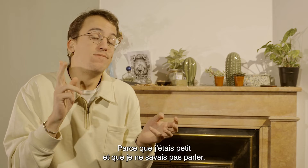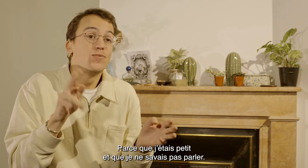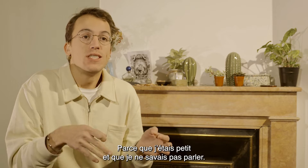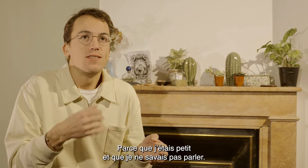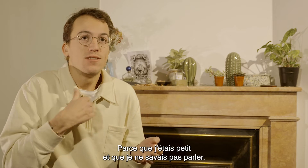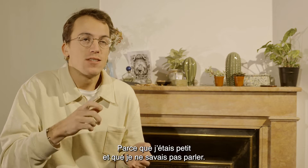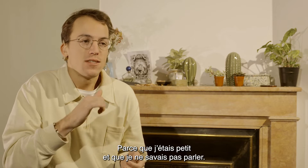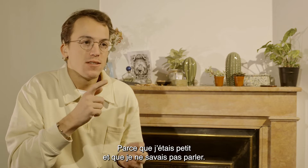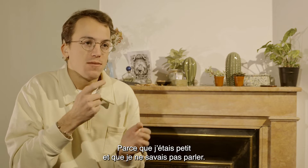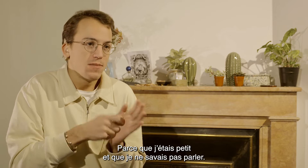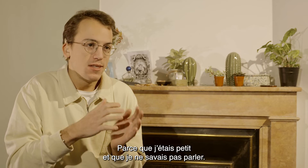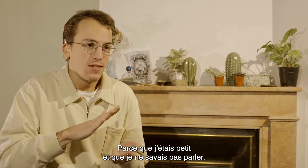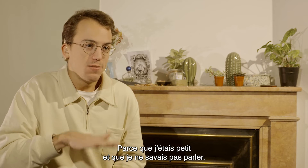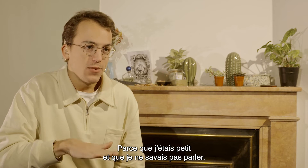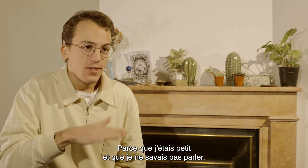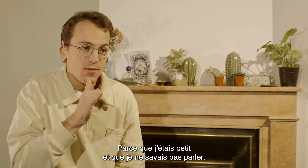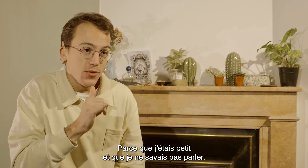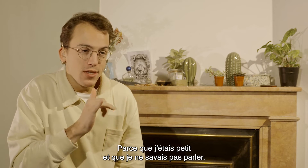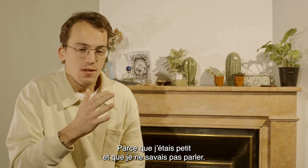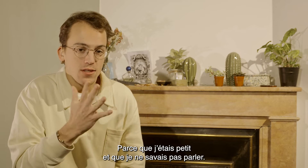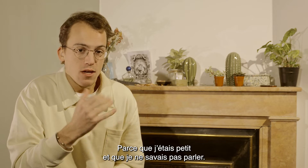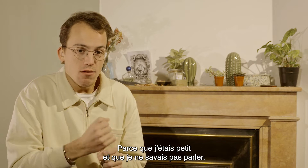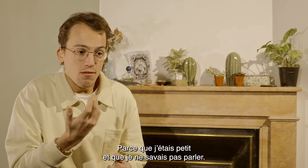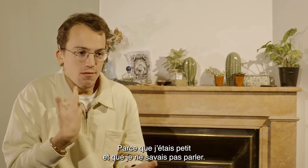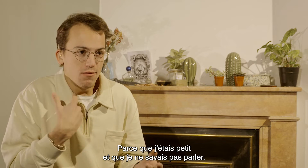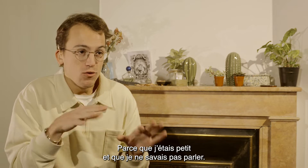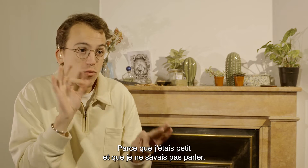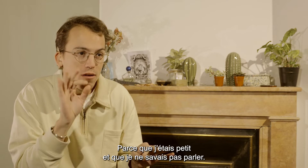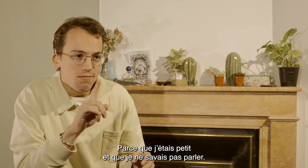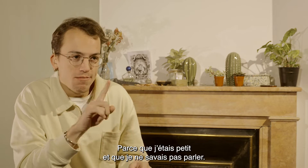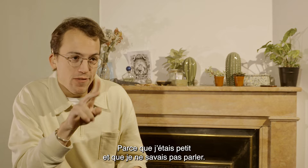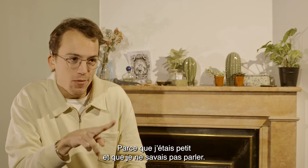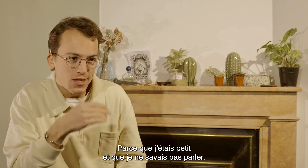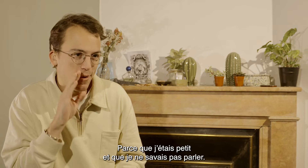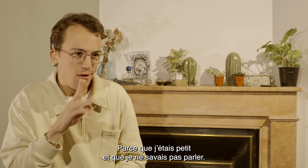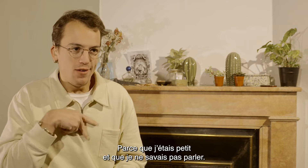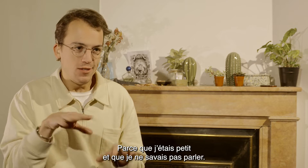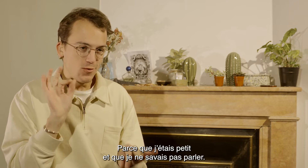Parce que j’étais petit et que je ne savais pas parler.